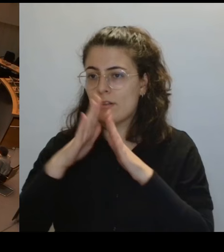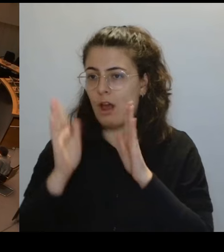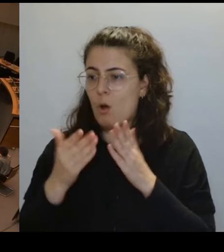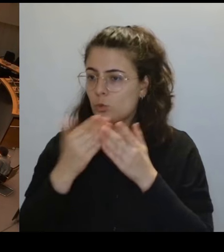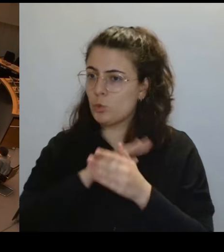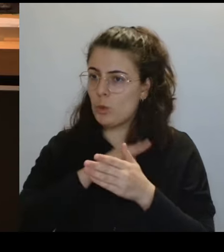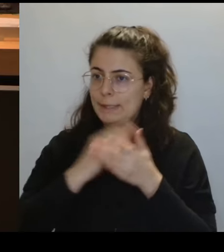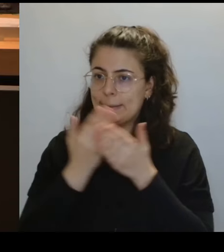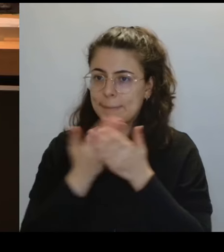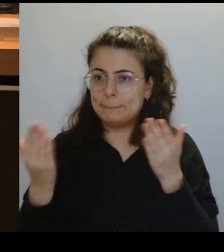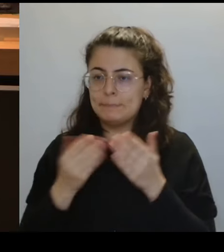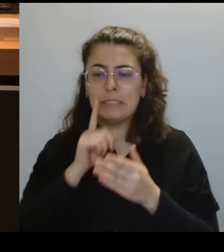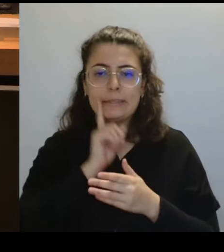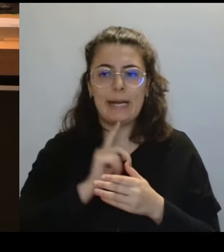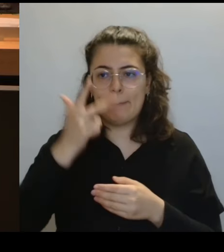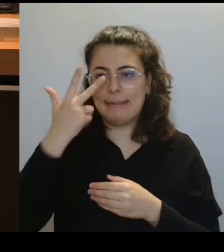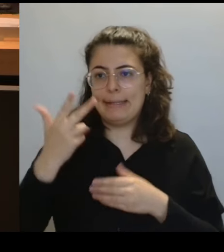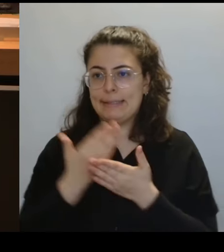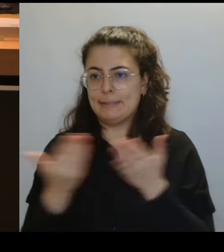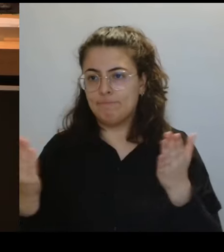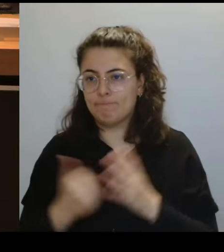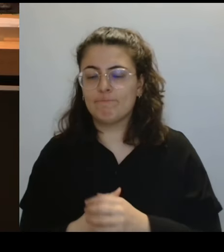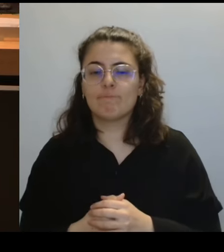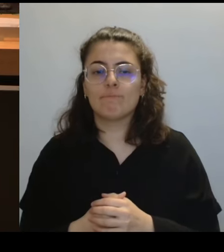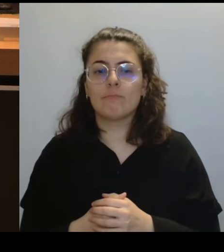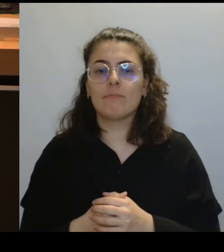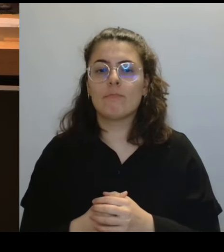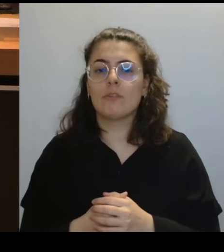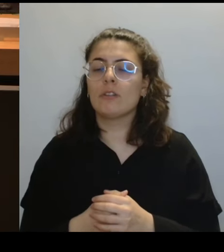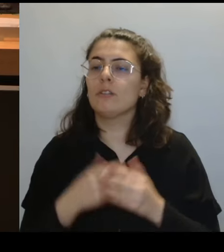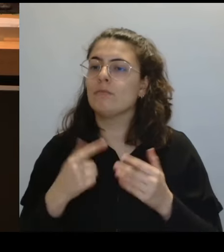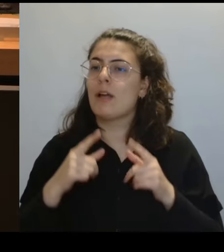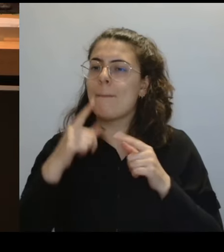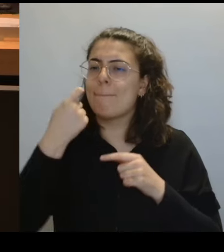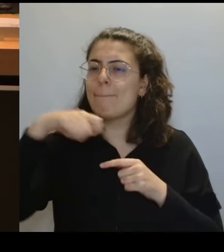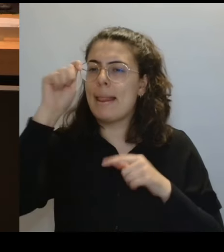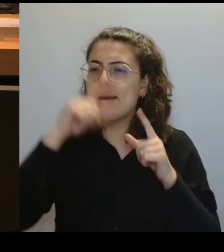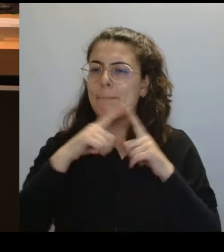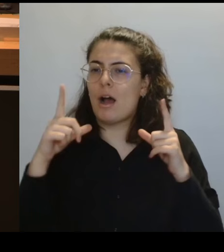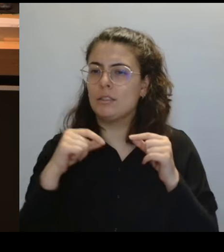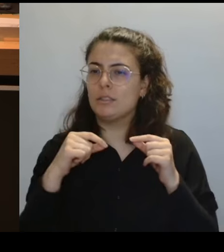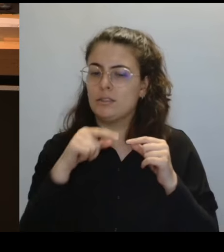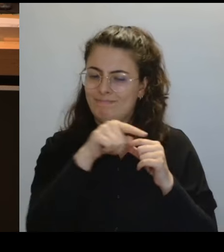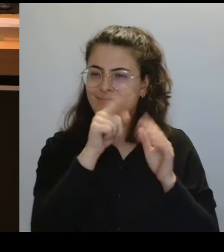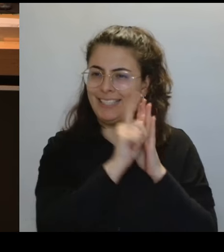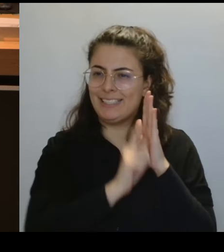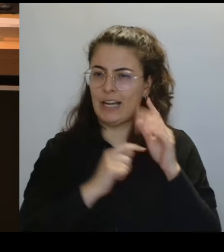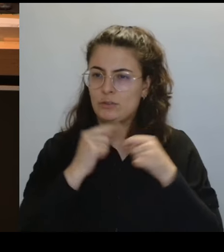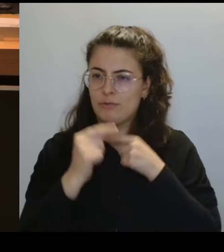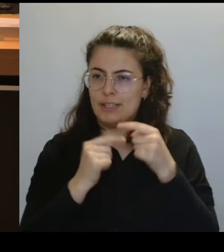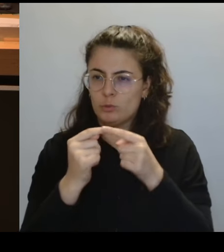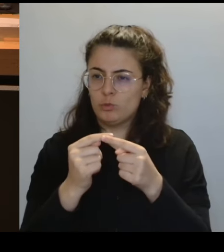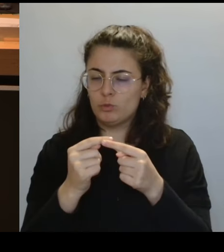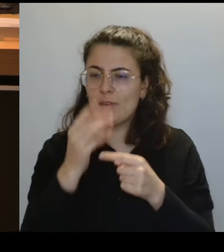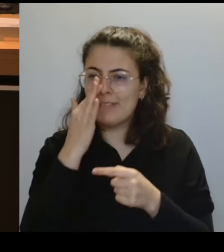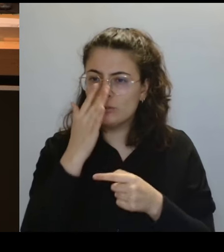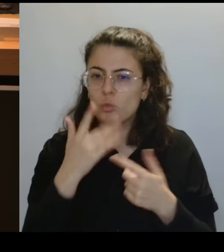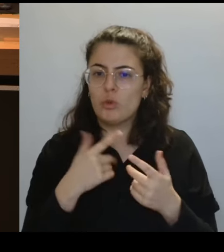Der Digitalisierungsversuch vom Berlinpass hin zum Berechtigungsnachweis ist offenkundig gescheitert